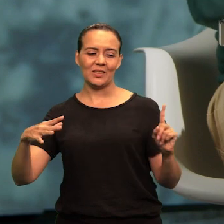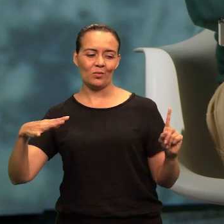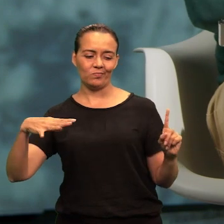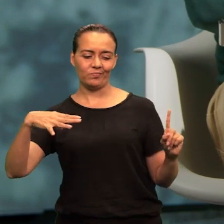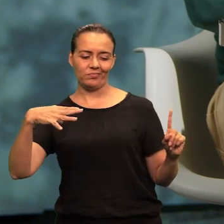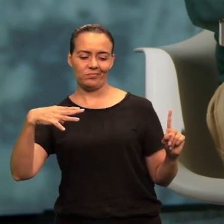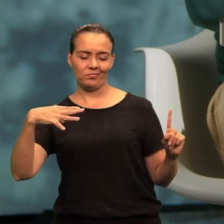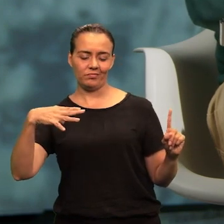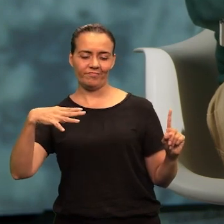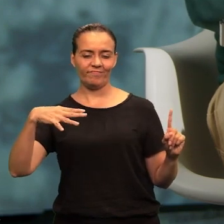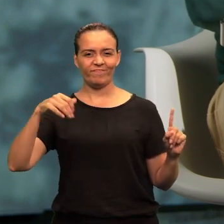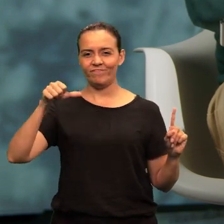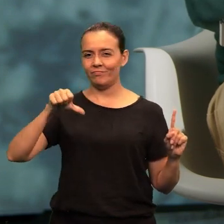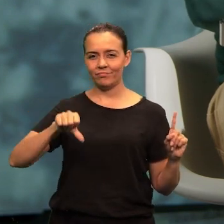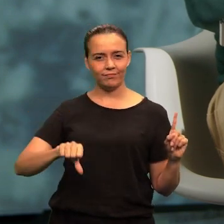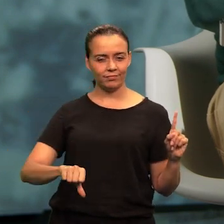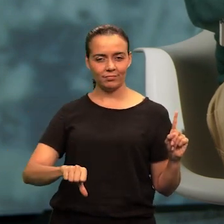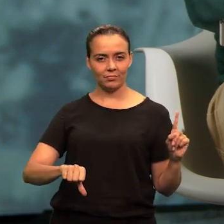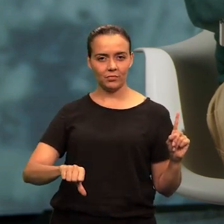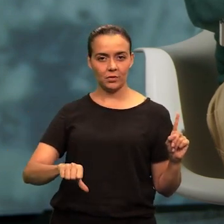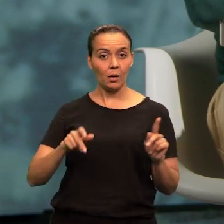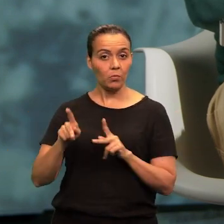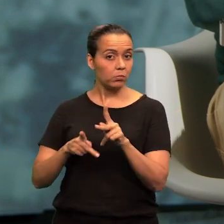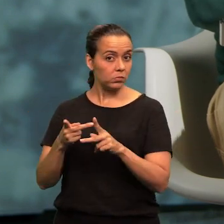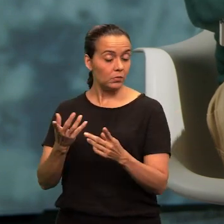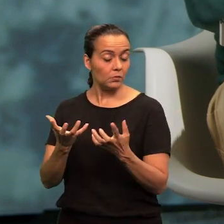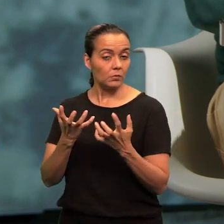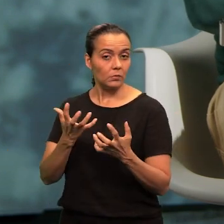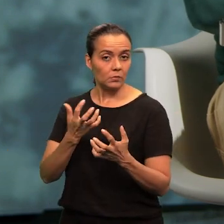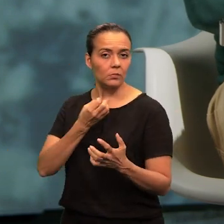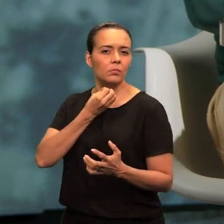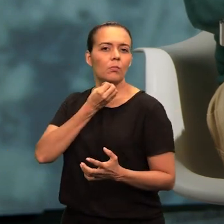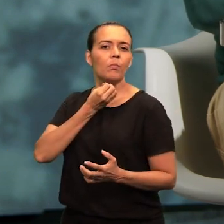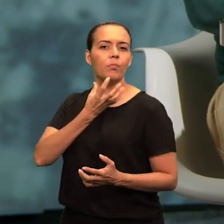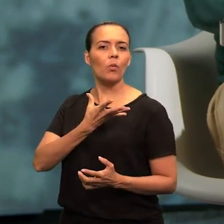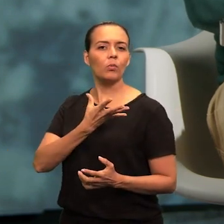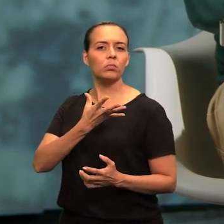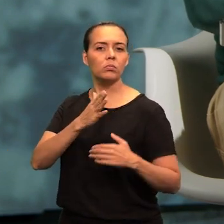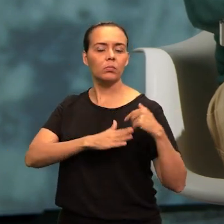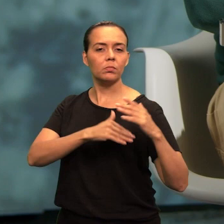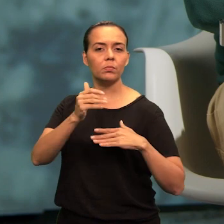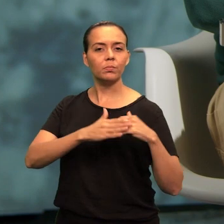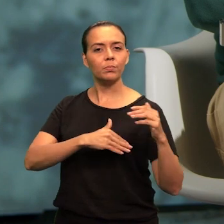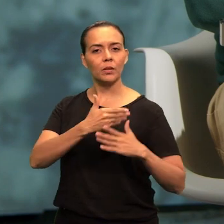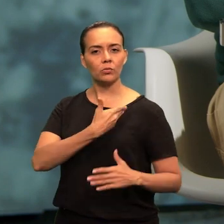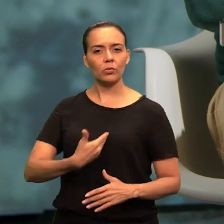que a população espera de um governante. Agora, aonde habitam essas glórias?